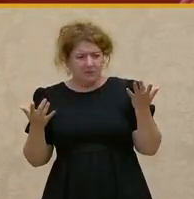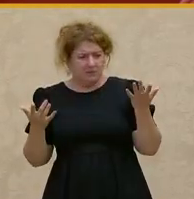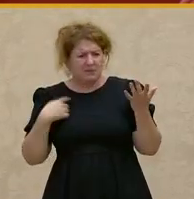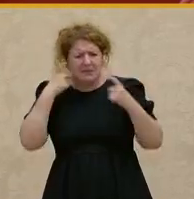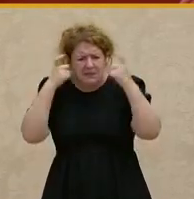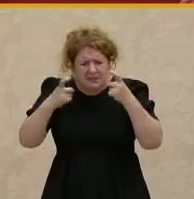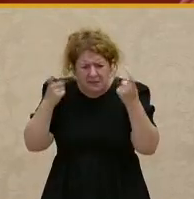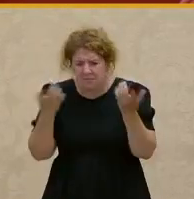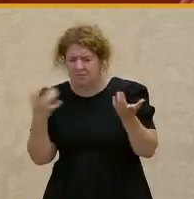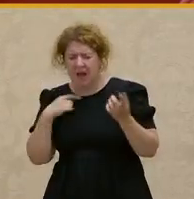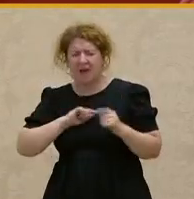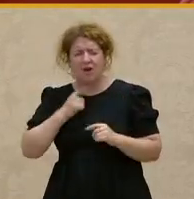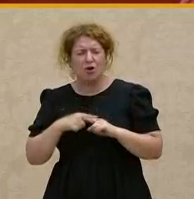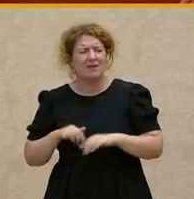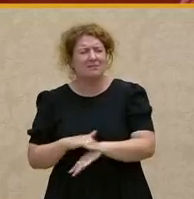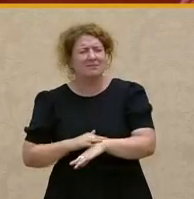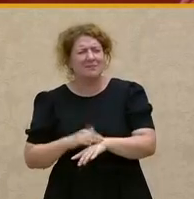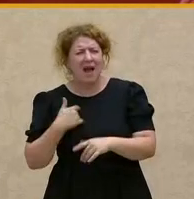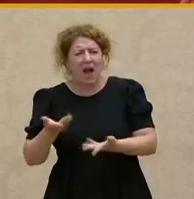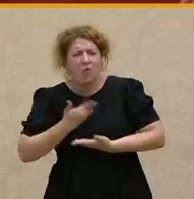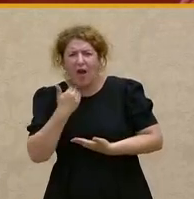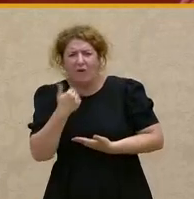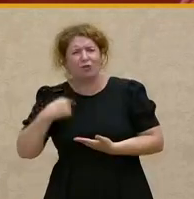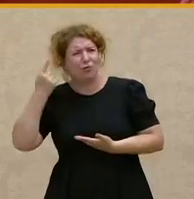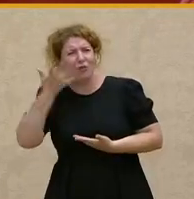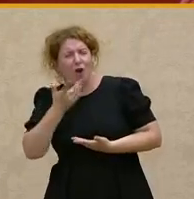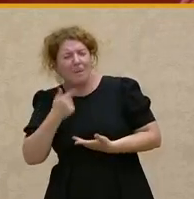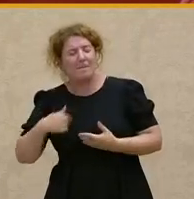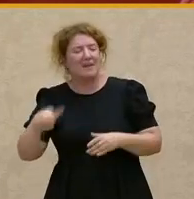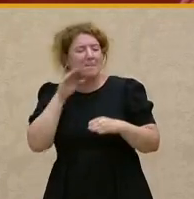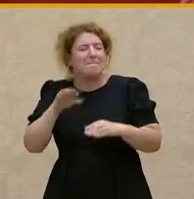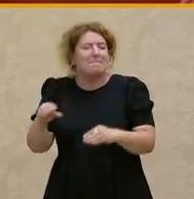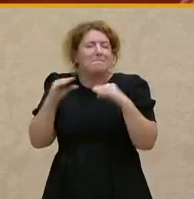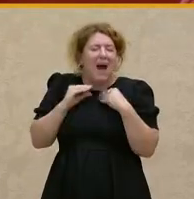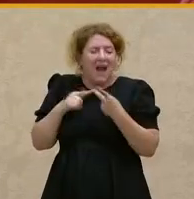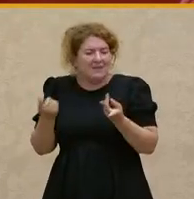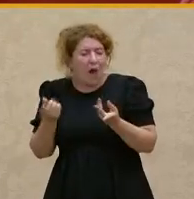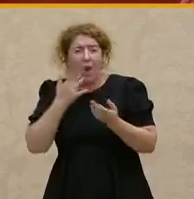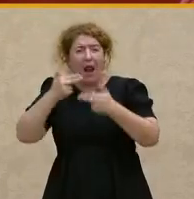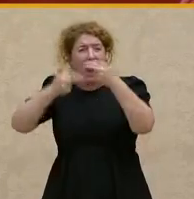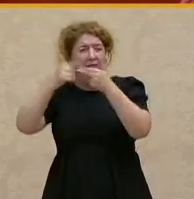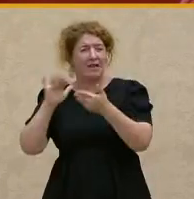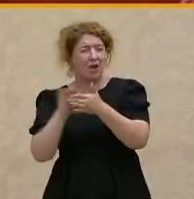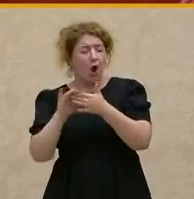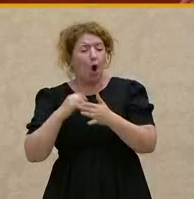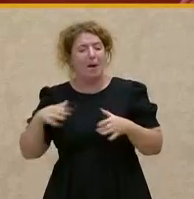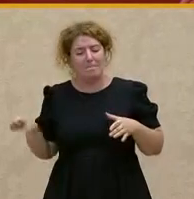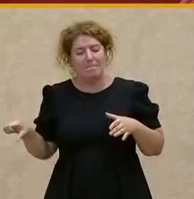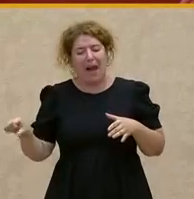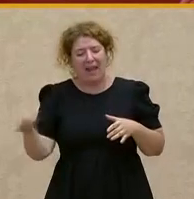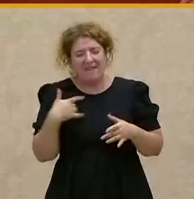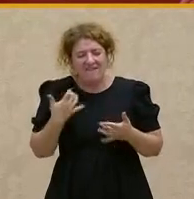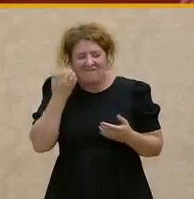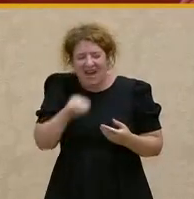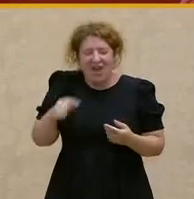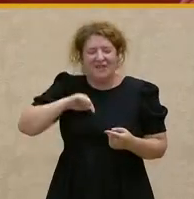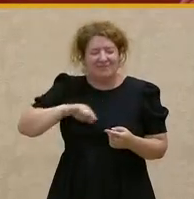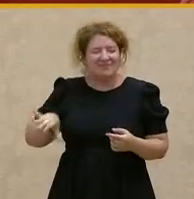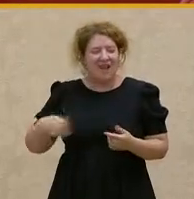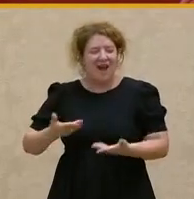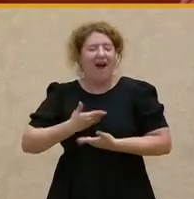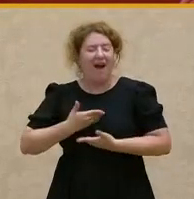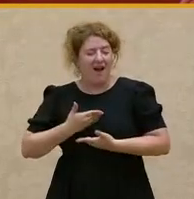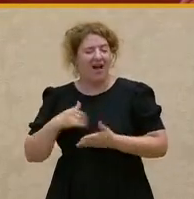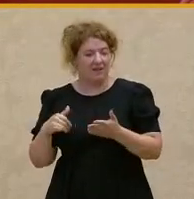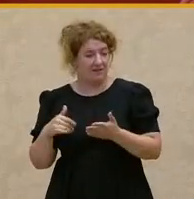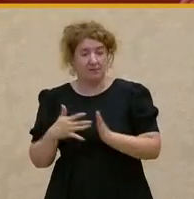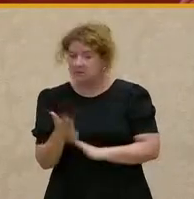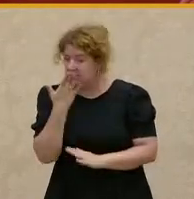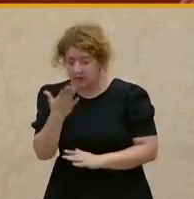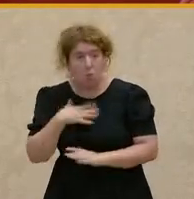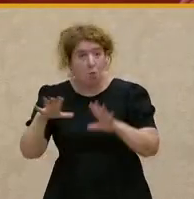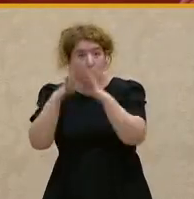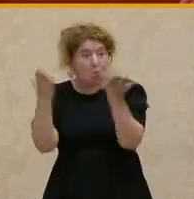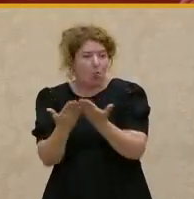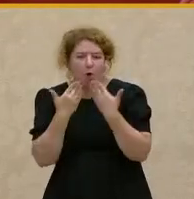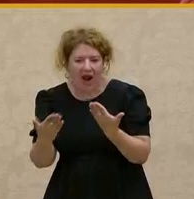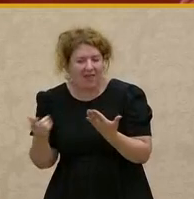consuelo en las texturas familiares, el frío... De la barandilla o el pasillo. De otro modo sería